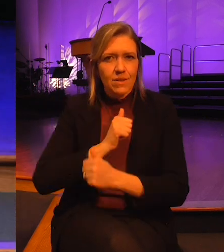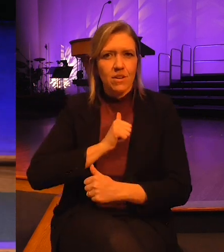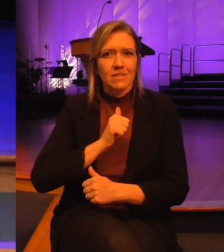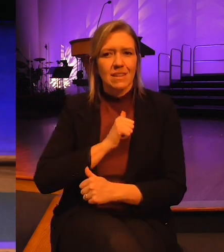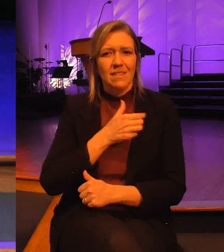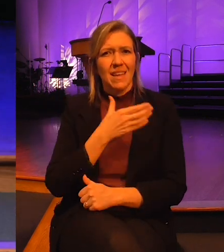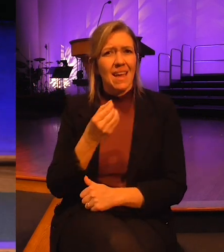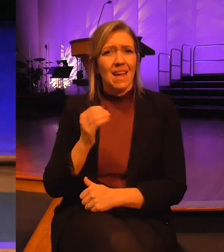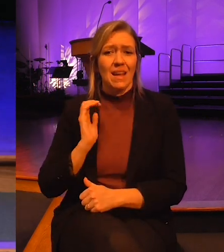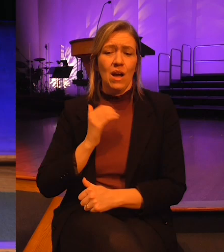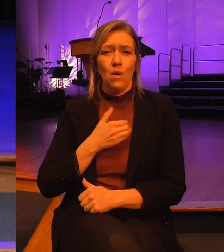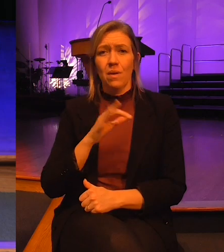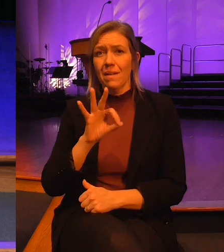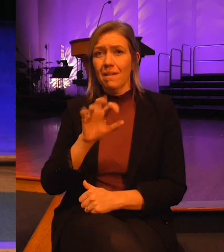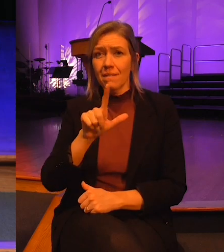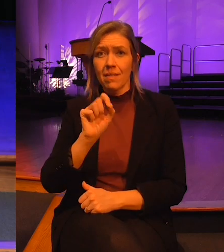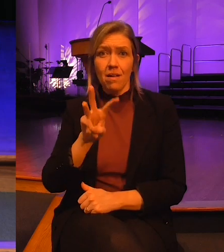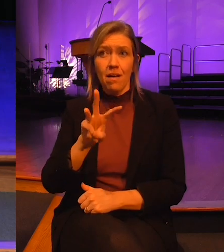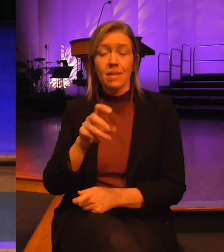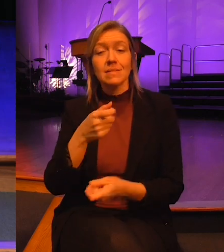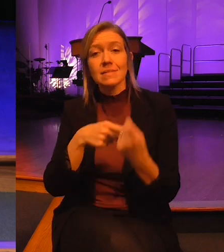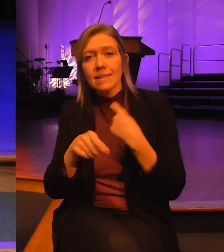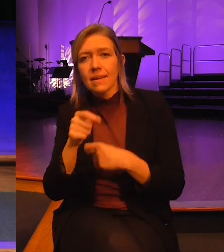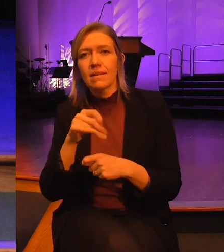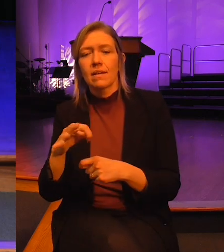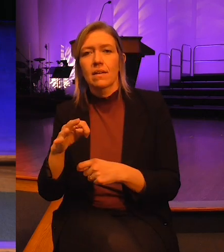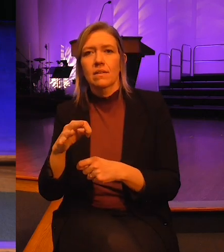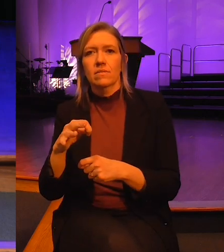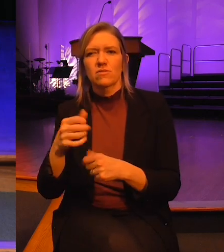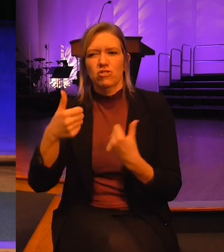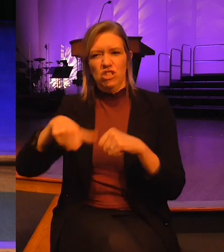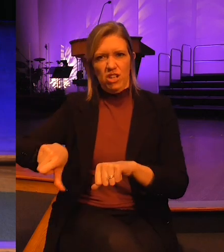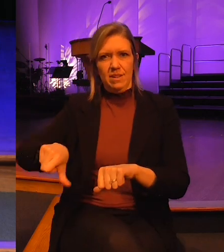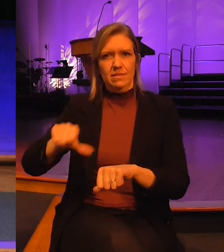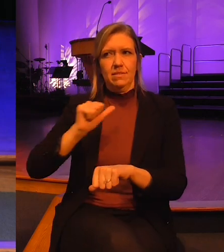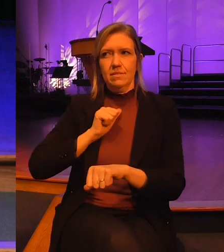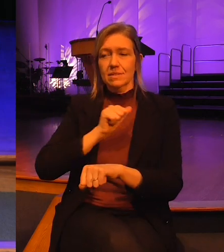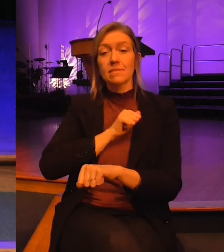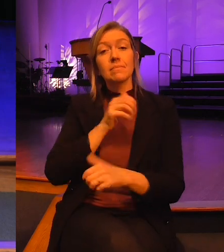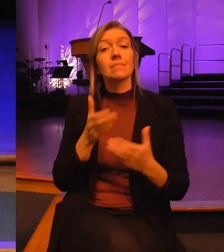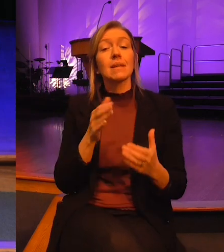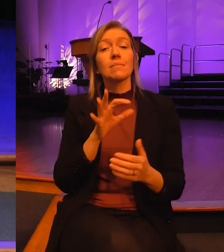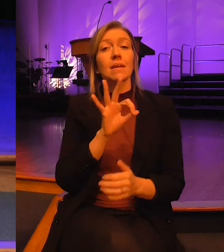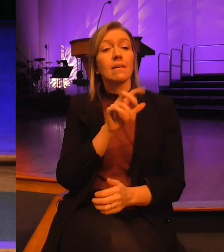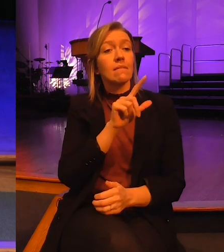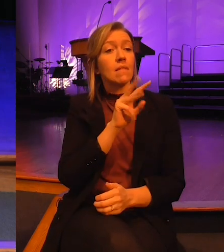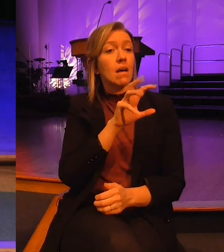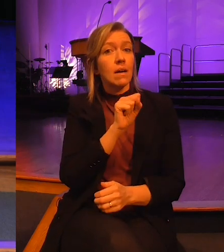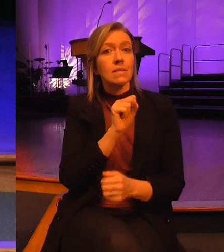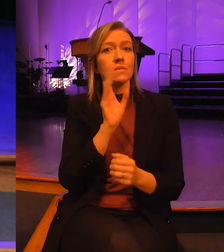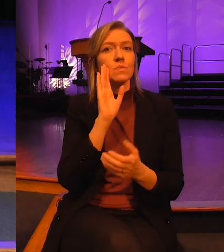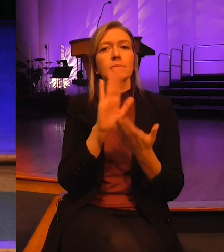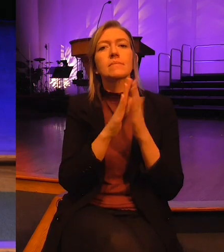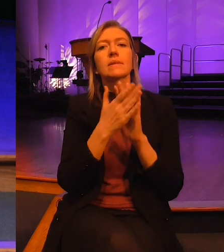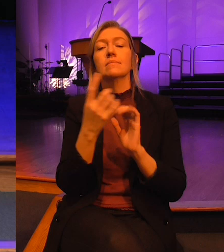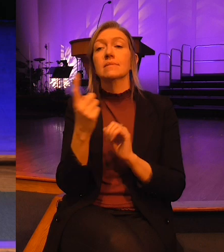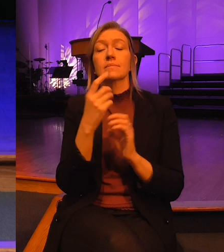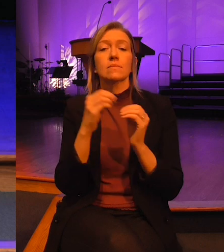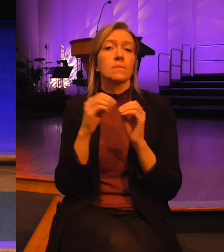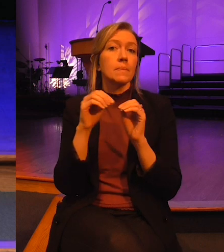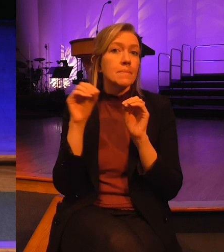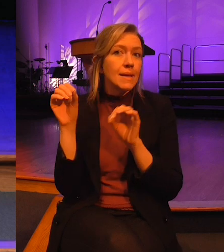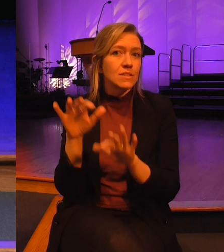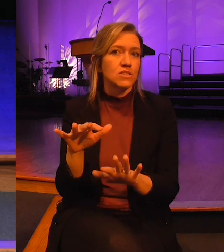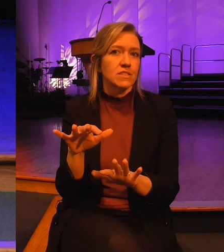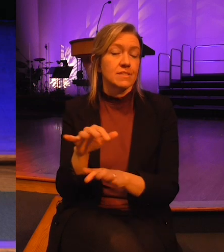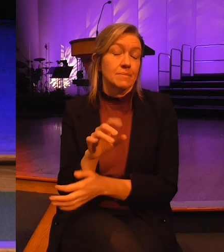ellos, tal vez algunos de esos defectos lo harían conviértete en algo mágico